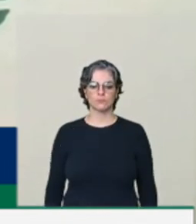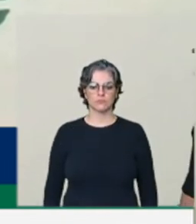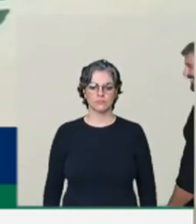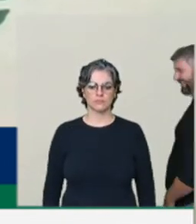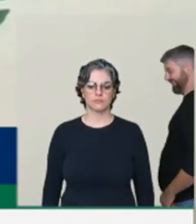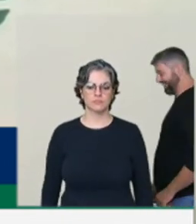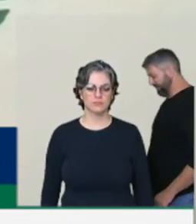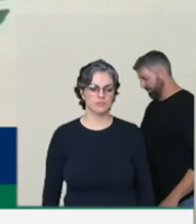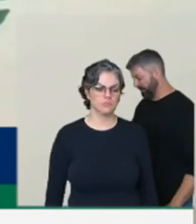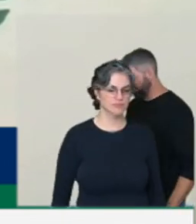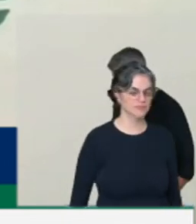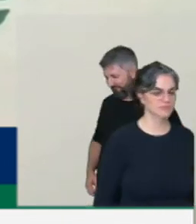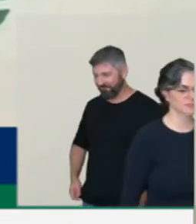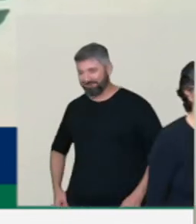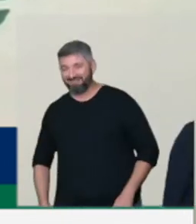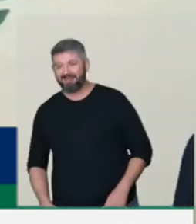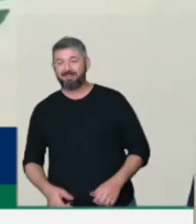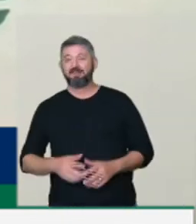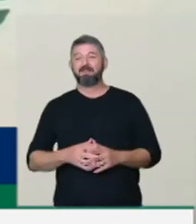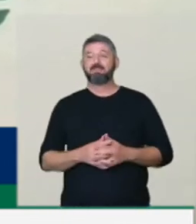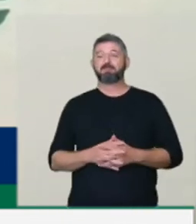ES, DE PROJETOS QUE FORAM PROTOCOLADOS HÁ MUITO TEMPO E NÃO FORAM DESPACHADOS PELA